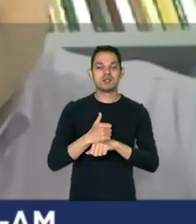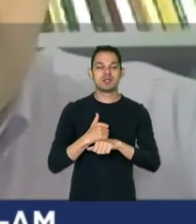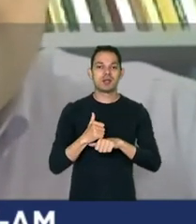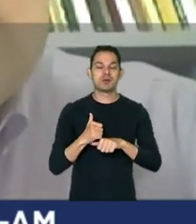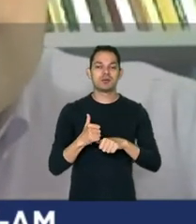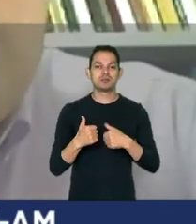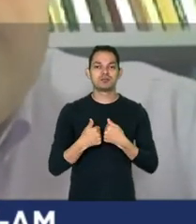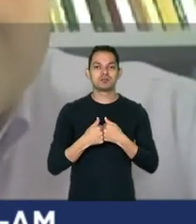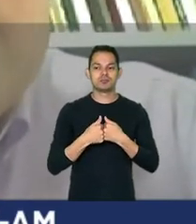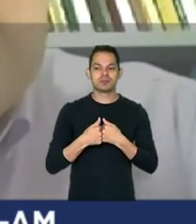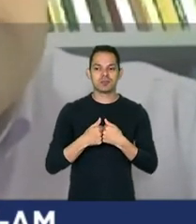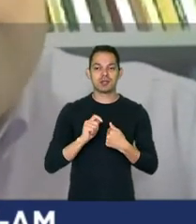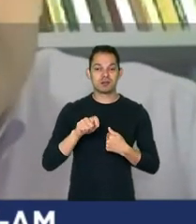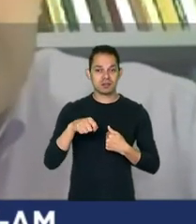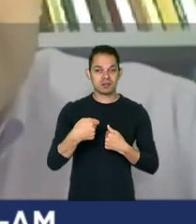BÁSICA E PROFISSIONAL, SINASEF, AFILIADA SESSÃO DO